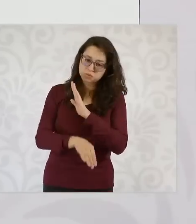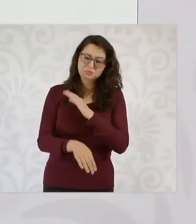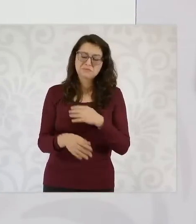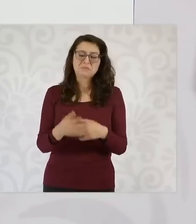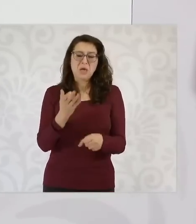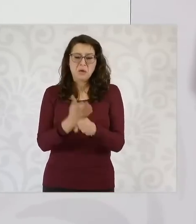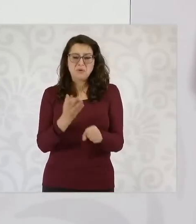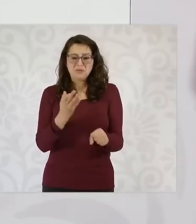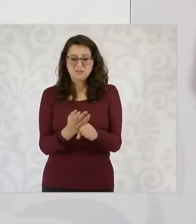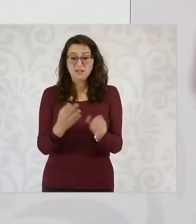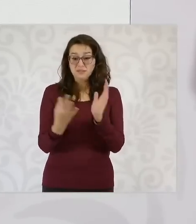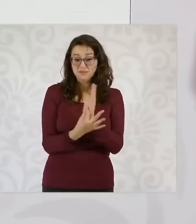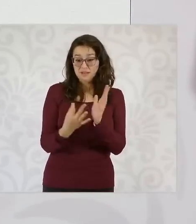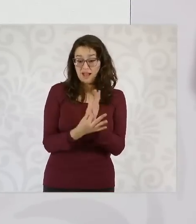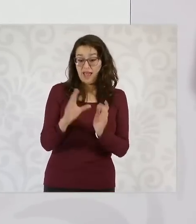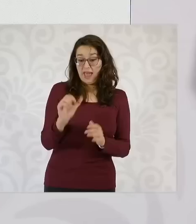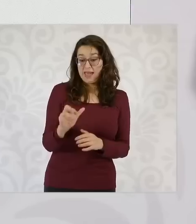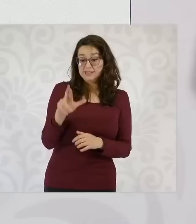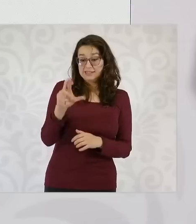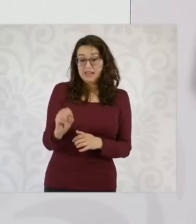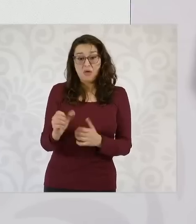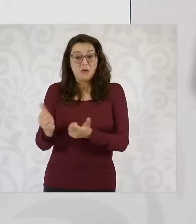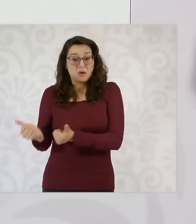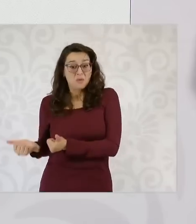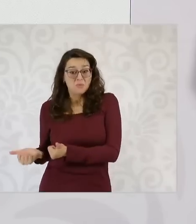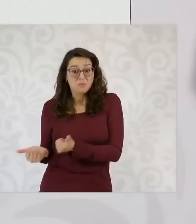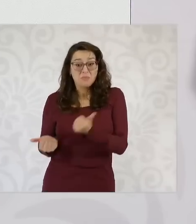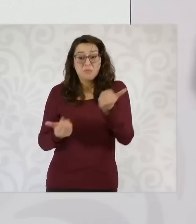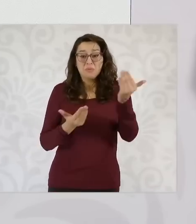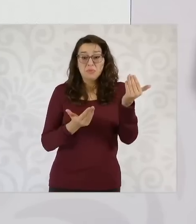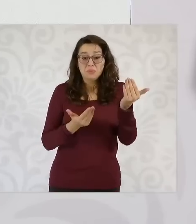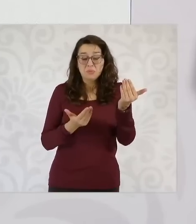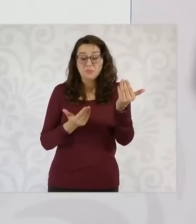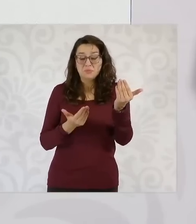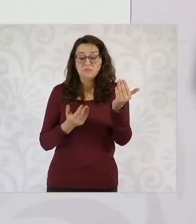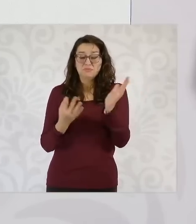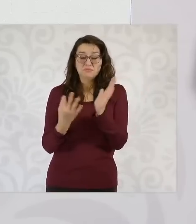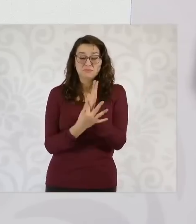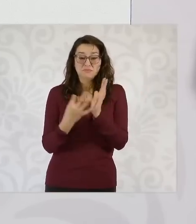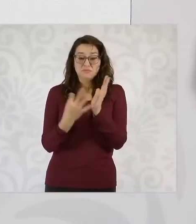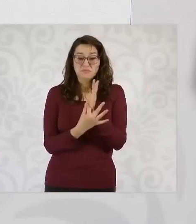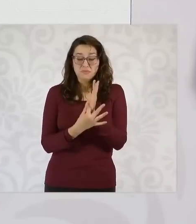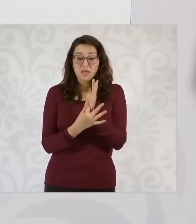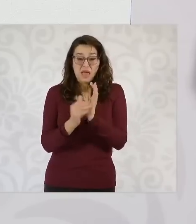Entonces dónde estamos en las exportaciones de México Estados Unidos 2024 que es el último